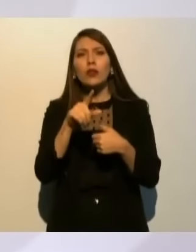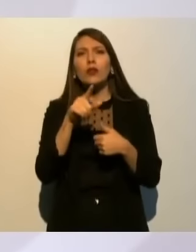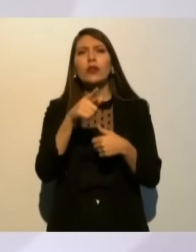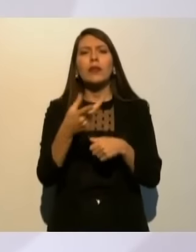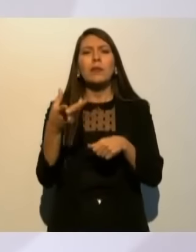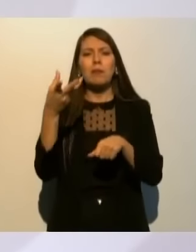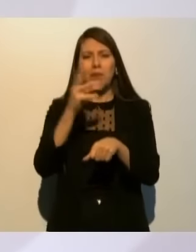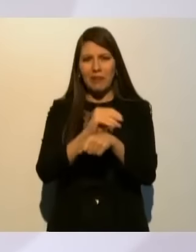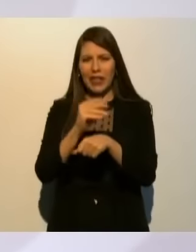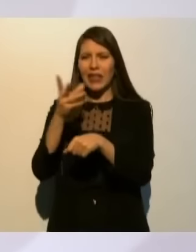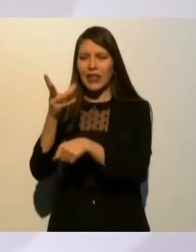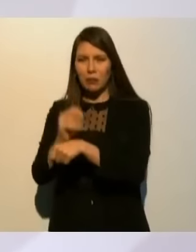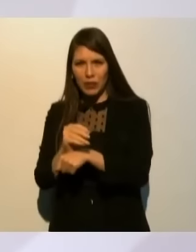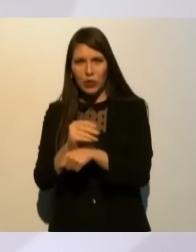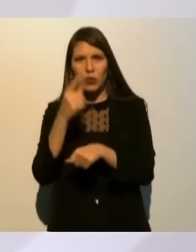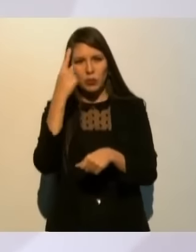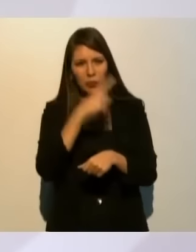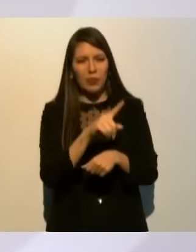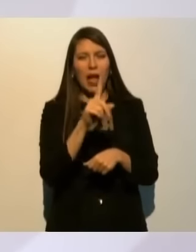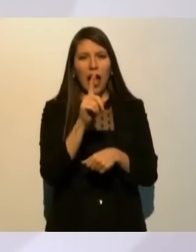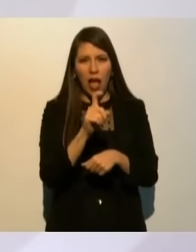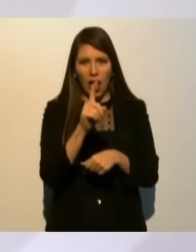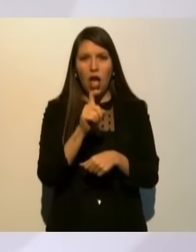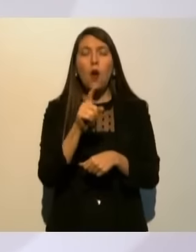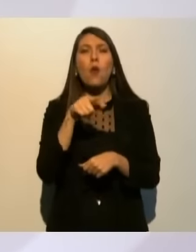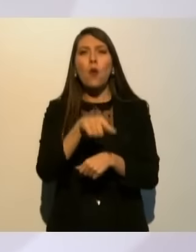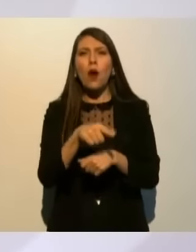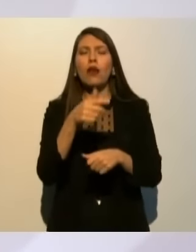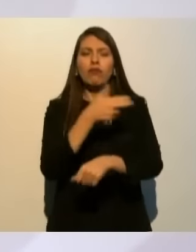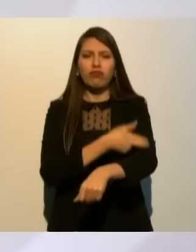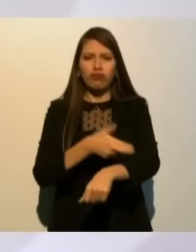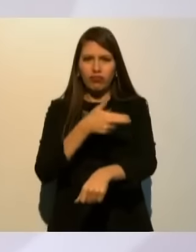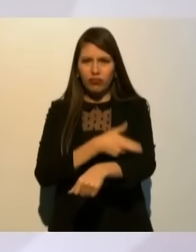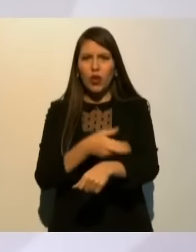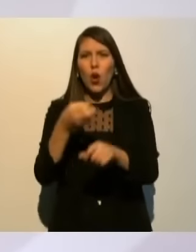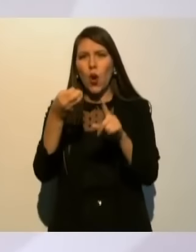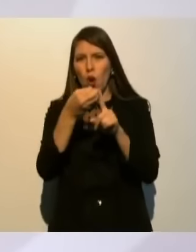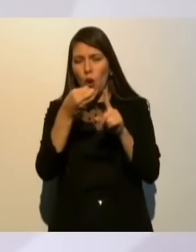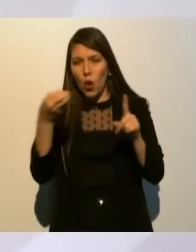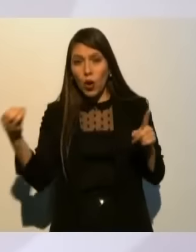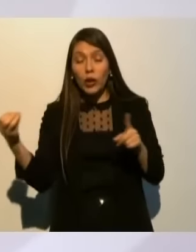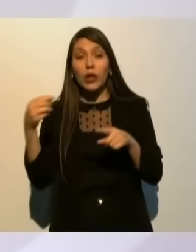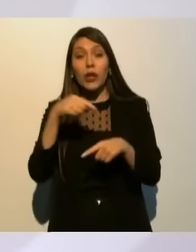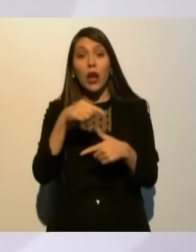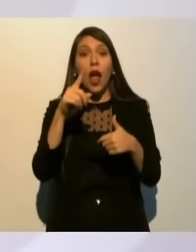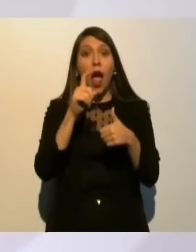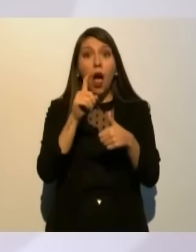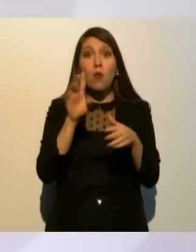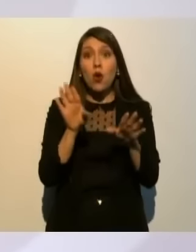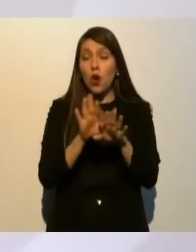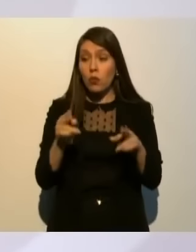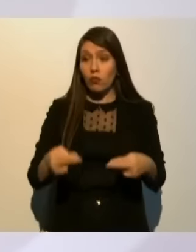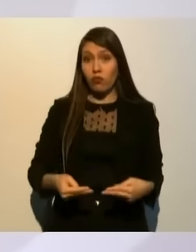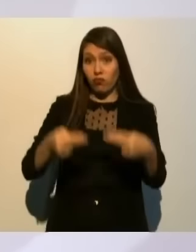país para que el agua deje de verse como una mercancía y se reconozca como un derecho humano